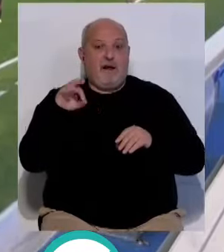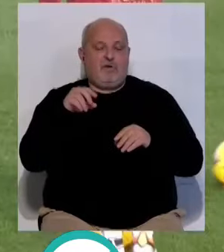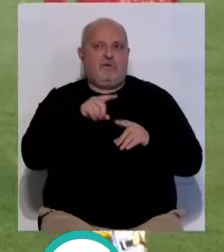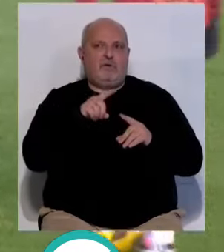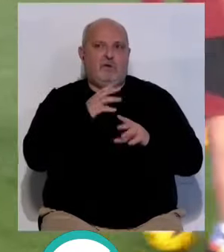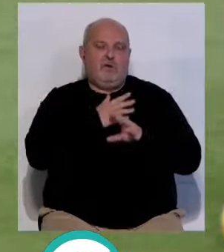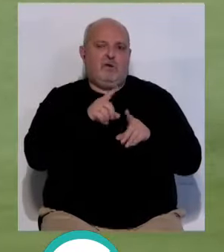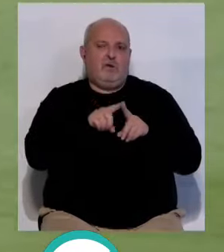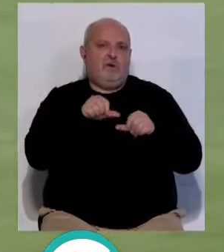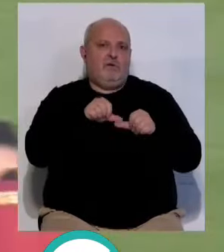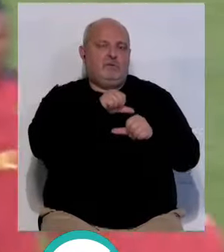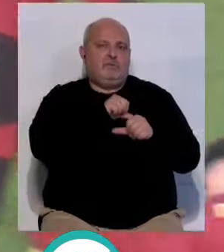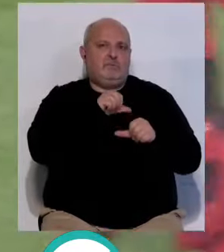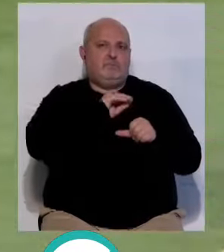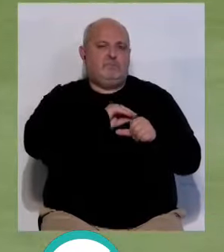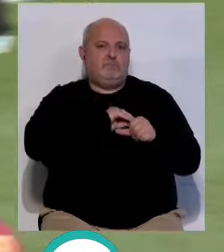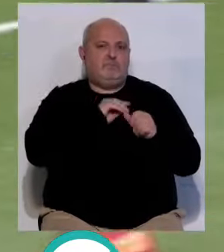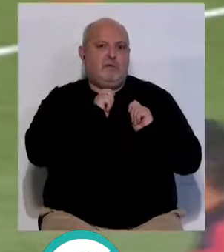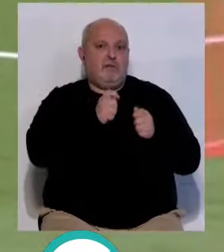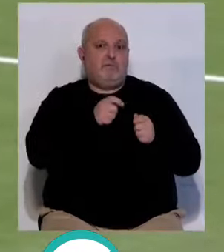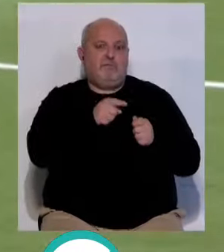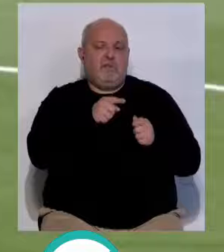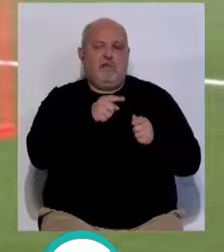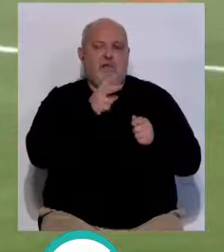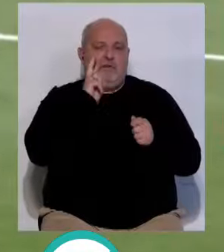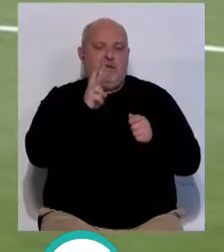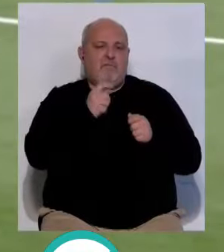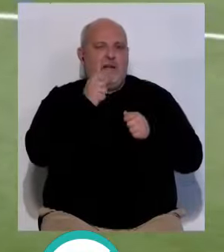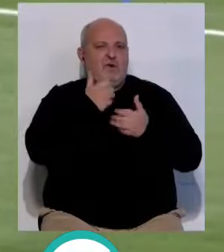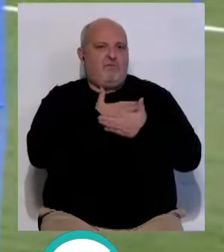un jugador que había También muchas esperanzas en él habrá que darle más confianza también a Robert